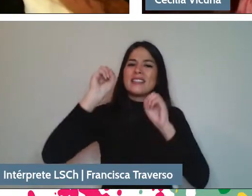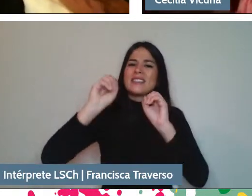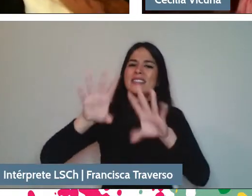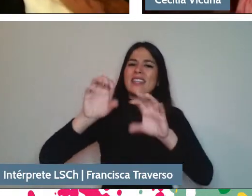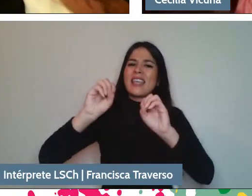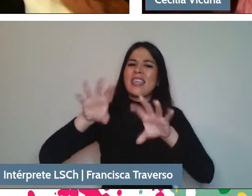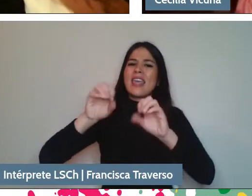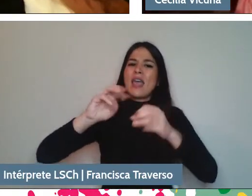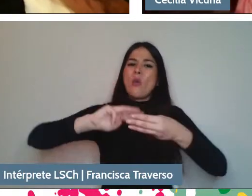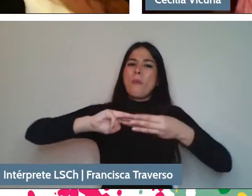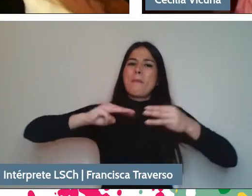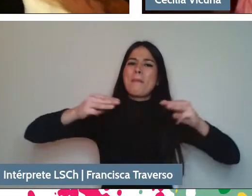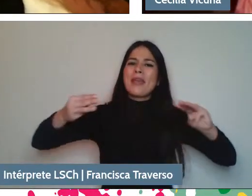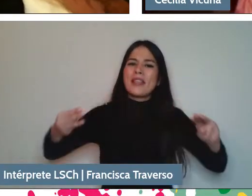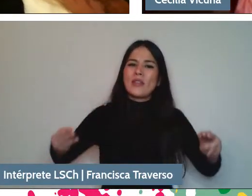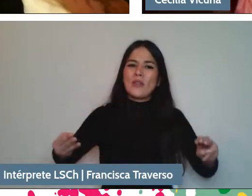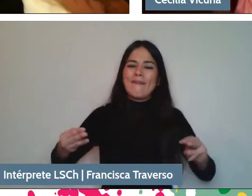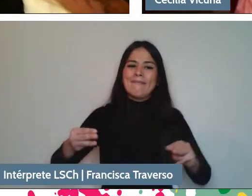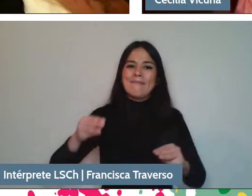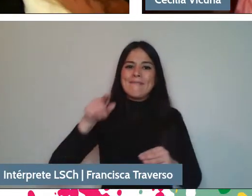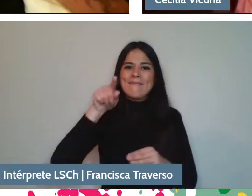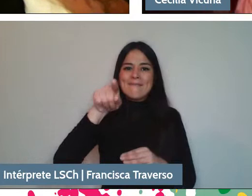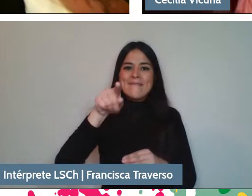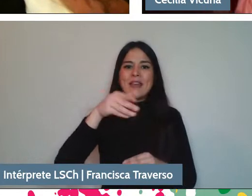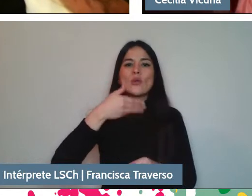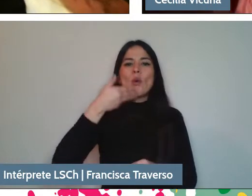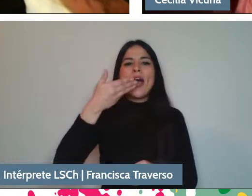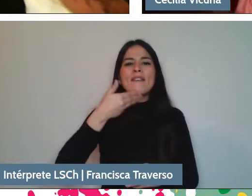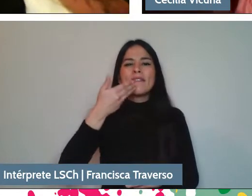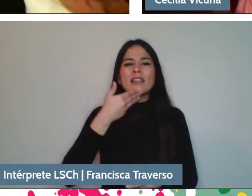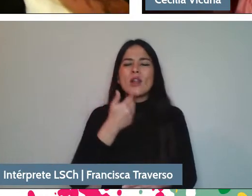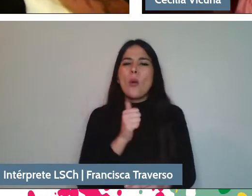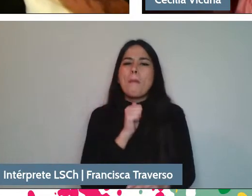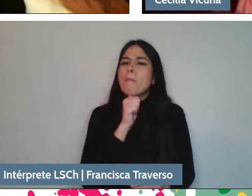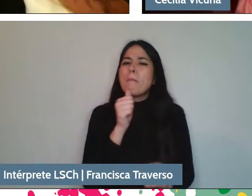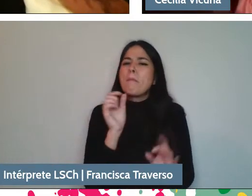que tú hablas de lo precario y es como el fluir de lo precario